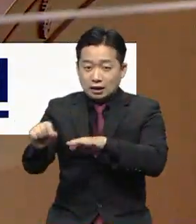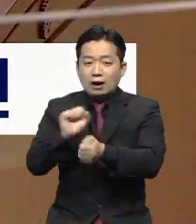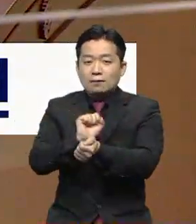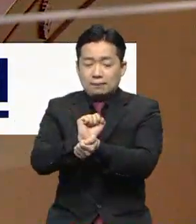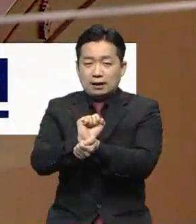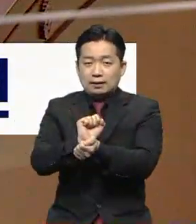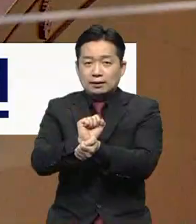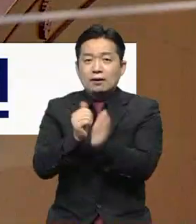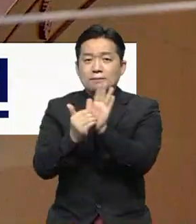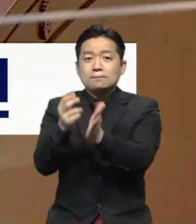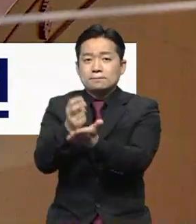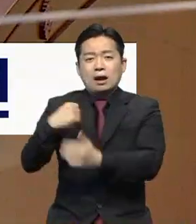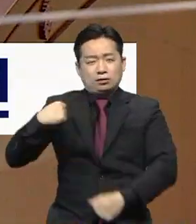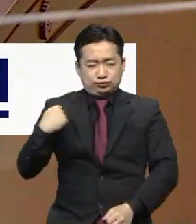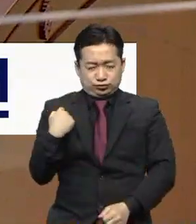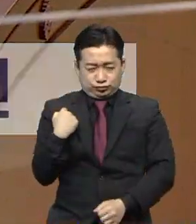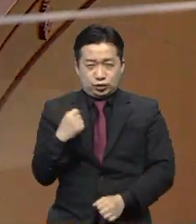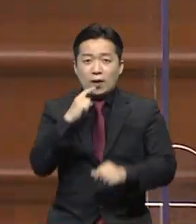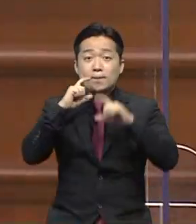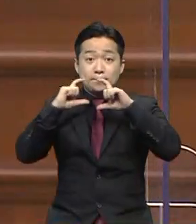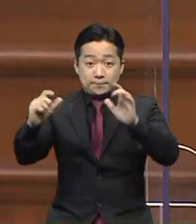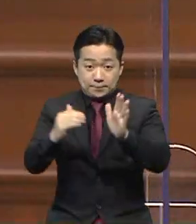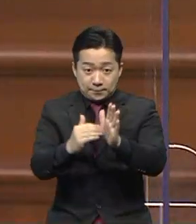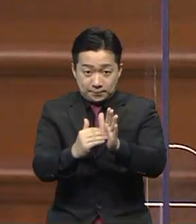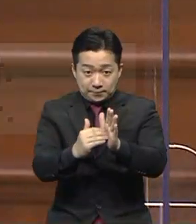비수도권에는 방역수칙 준수 특별기간을 선언했습니다.